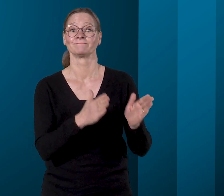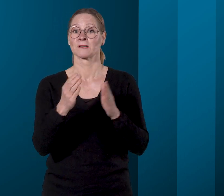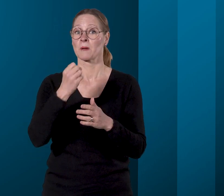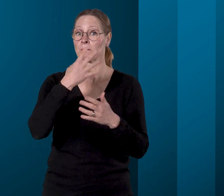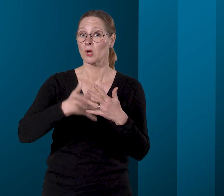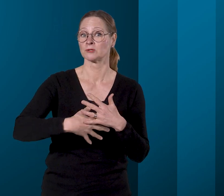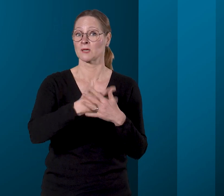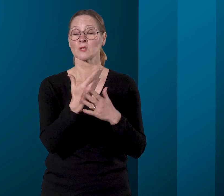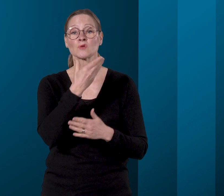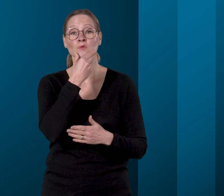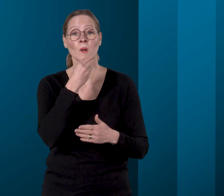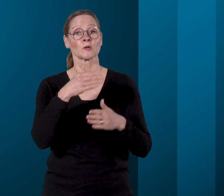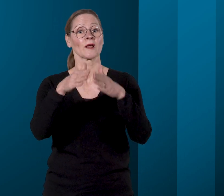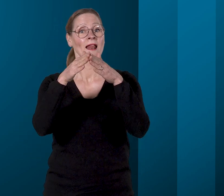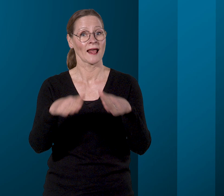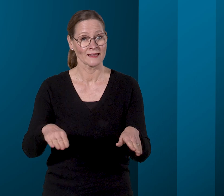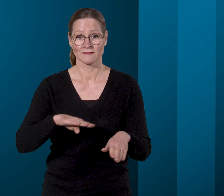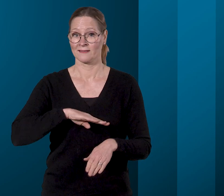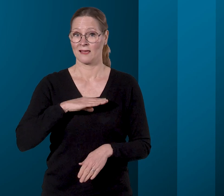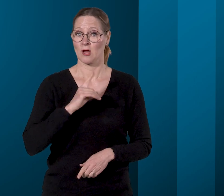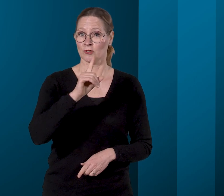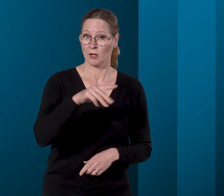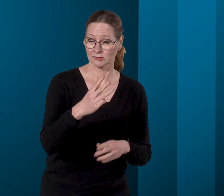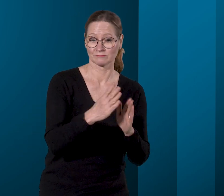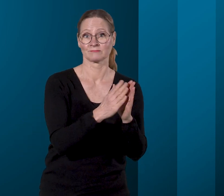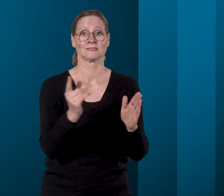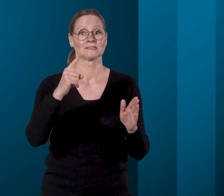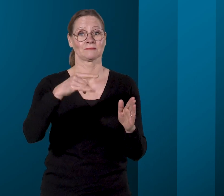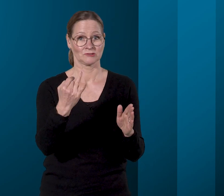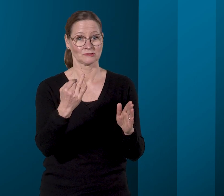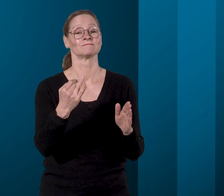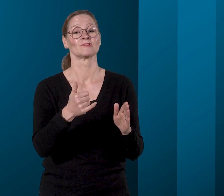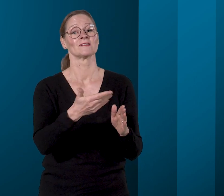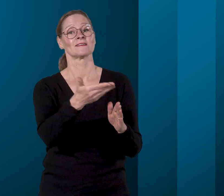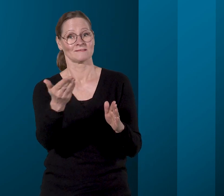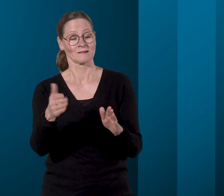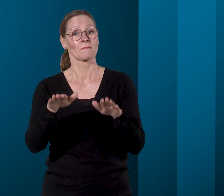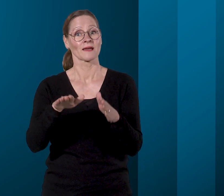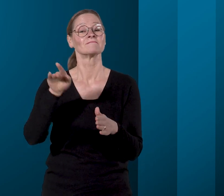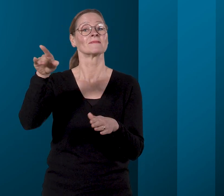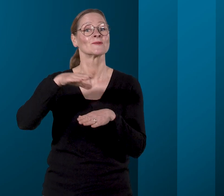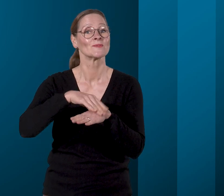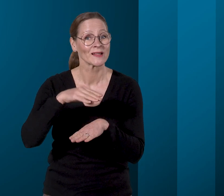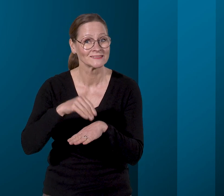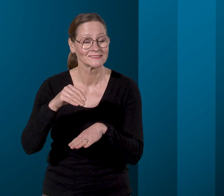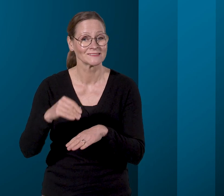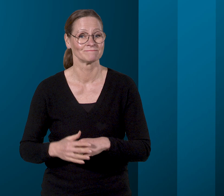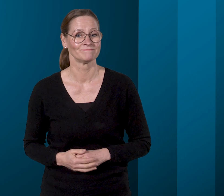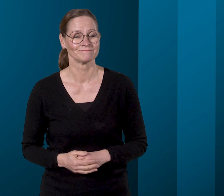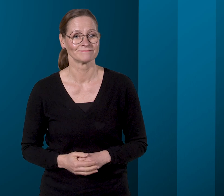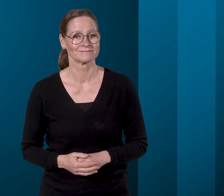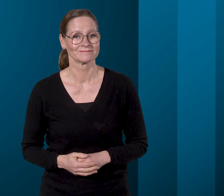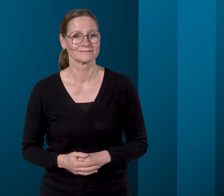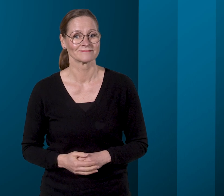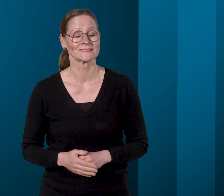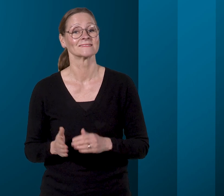Pohjoismainen juniorileiri 13–17-vuotiaille pidetään Ruotsissa -